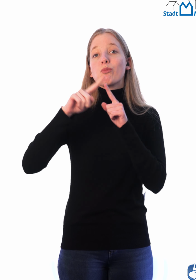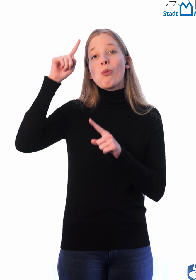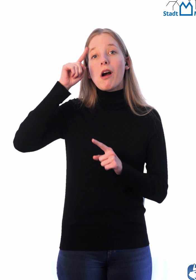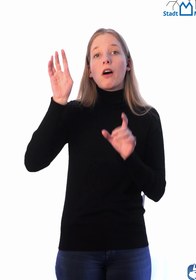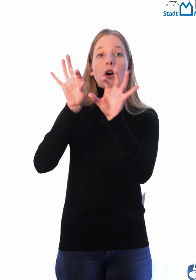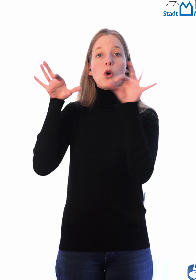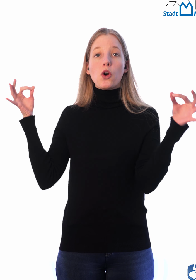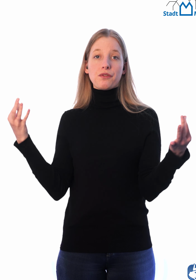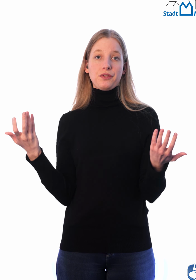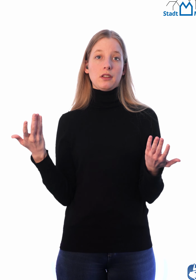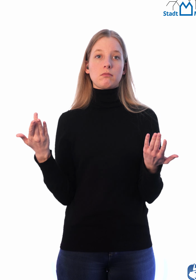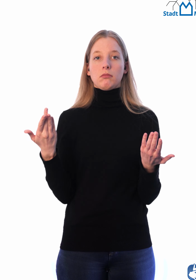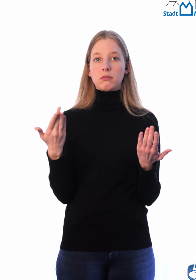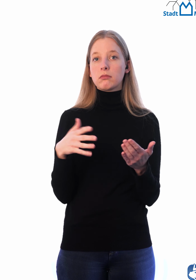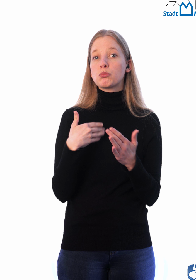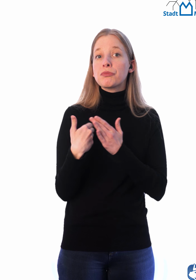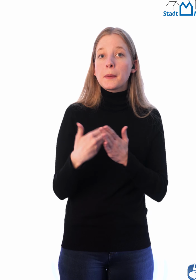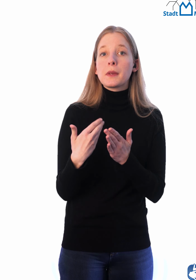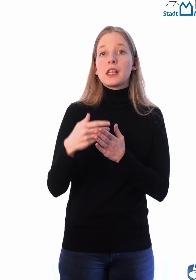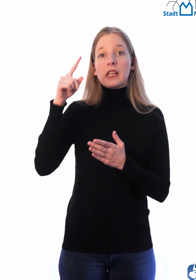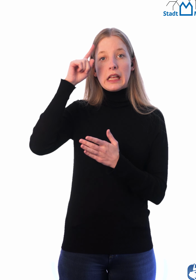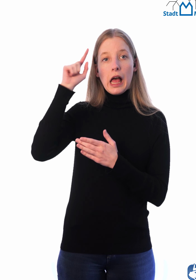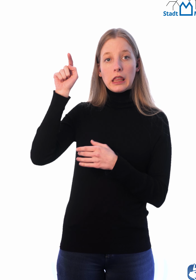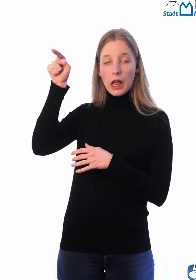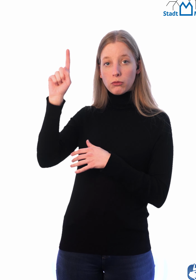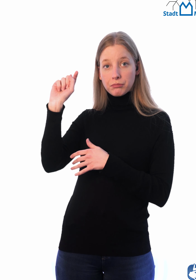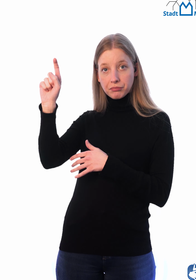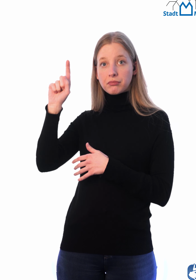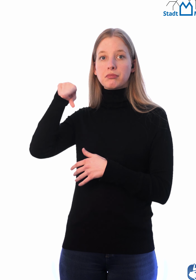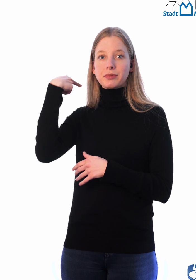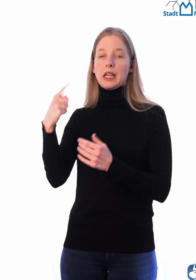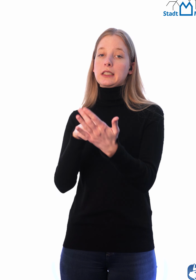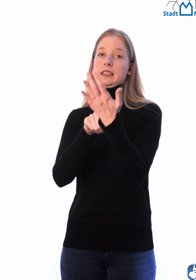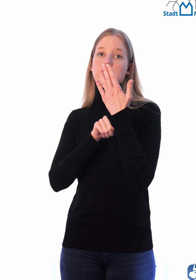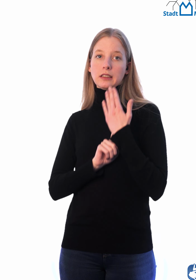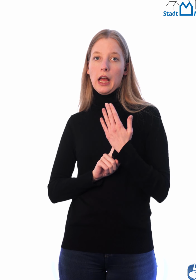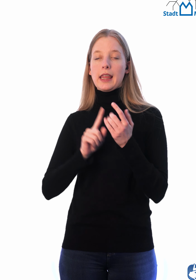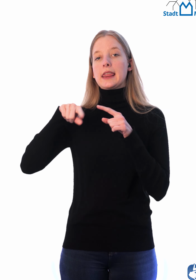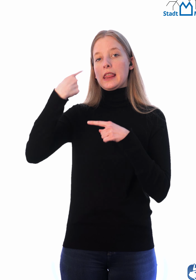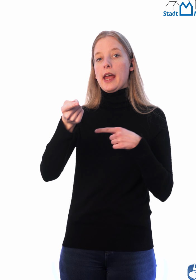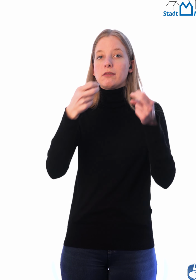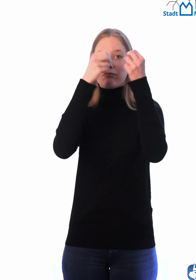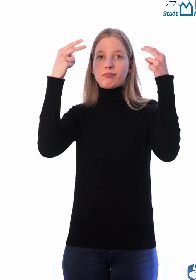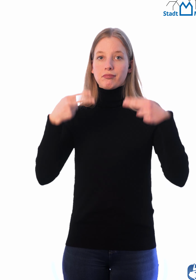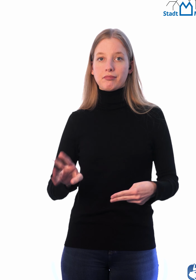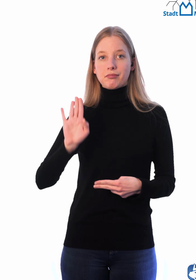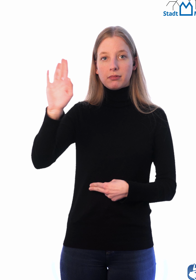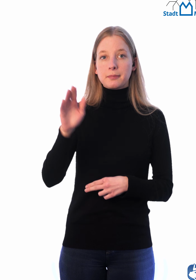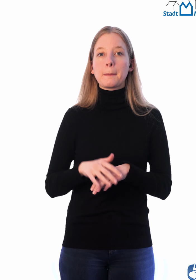zum Beispiel „Leben & Rathaus“, öffnen sich die Seiten zu diesem Punkt. Klicken Sie zum Beispiel auf „Rathaus“, erscheinen die nächsten Seiten im Menü.